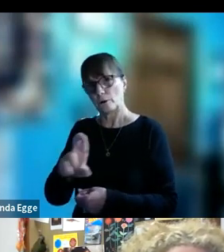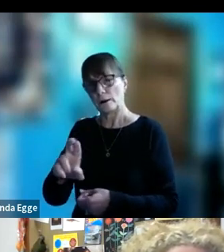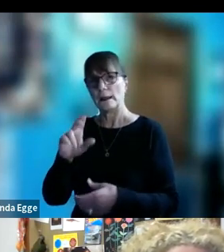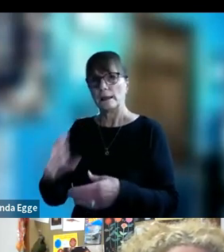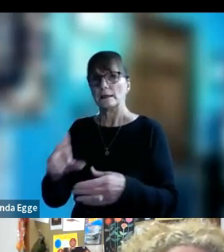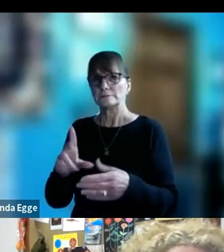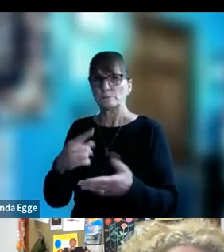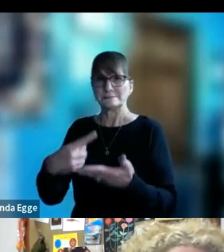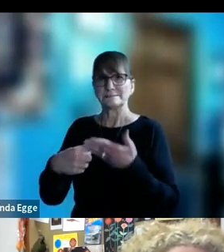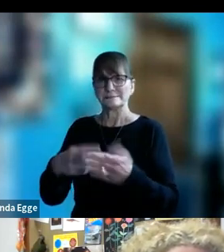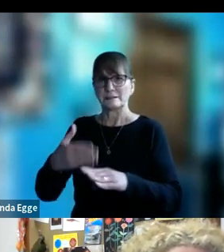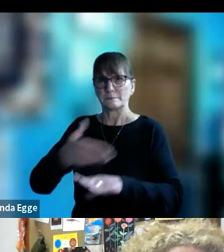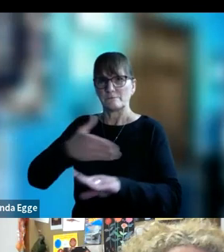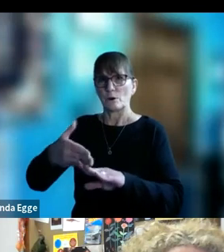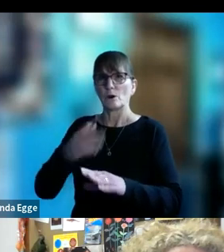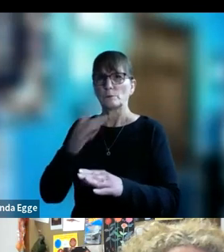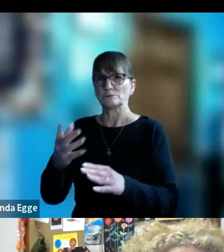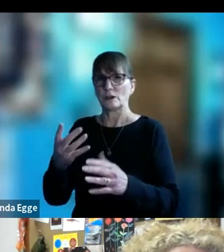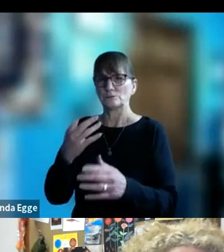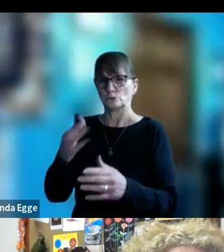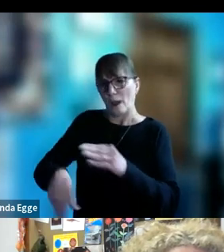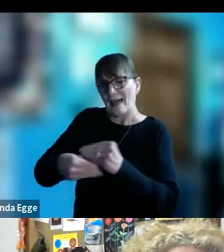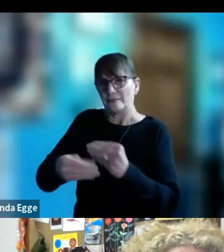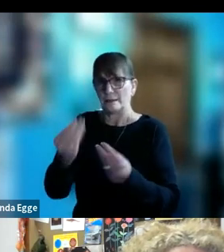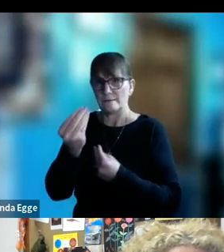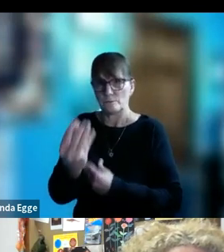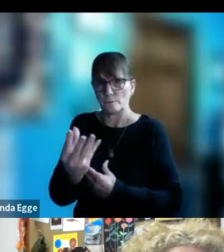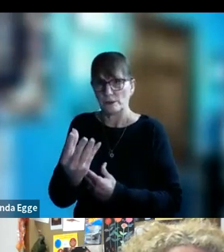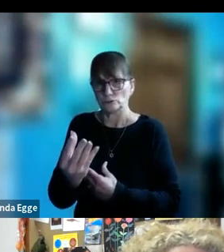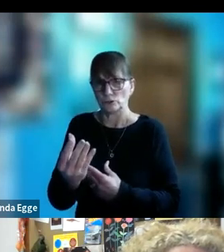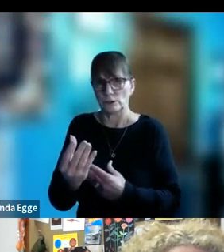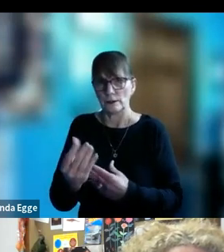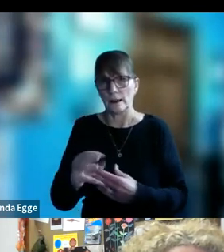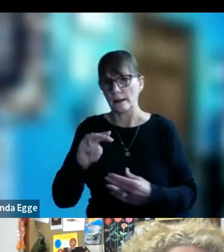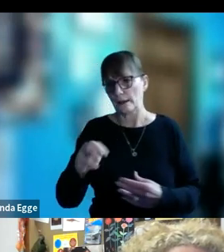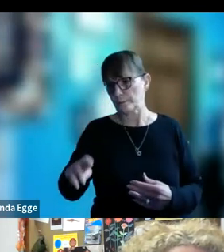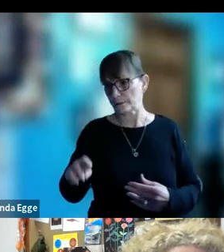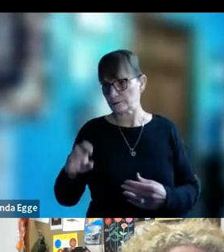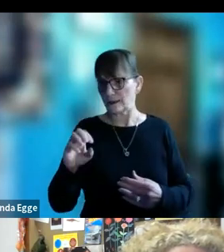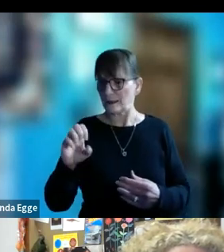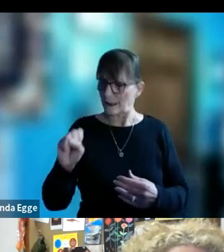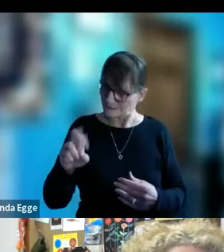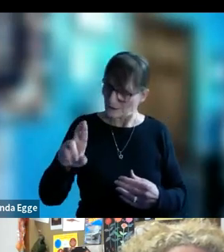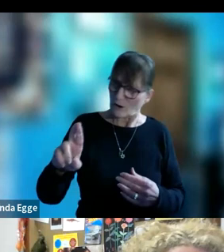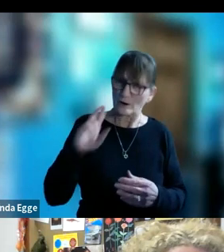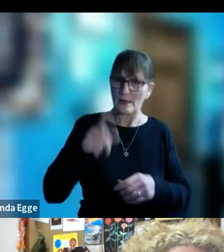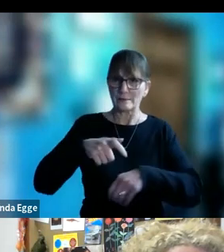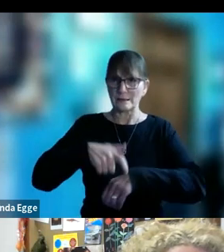porque tratamos de poner esta información en el MSR. Así que en el tiempo que queda sería genial